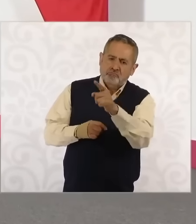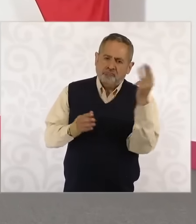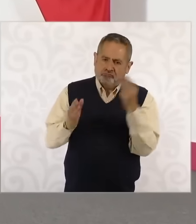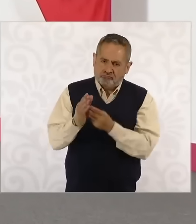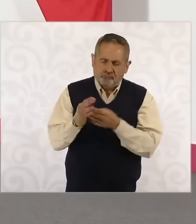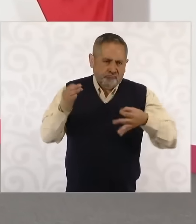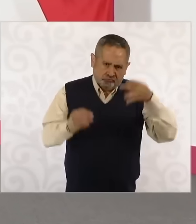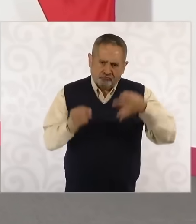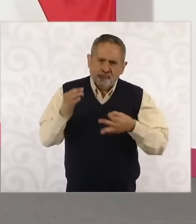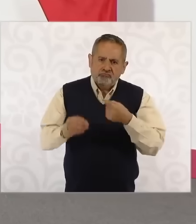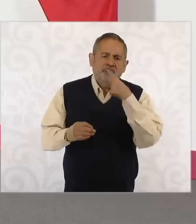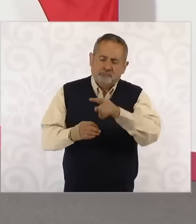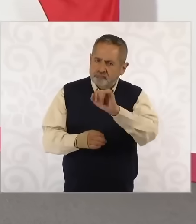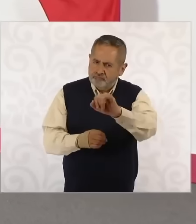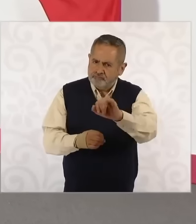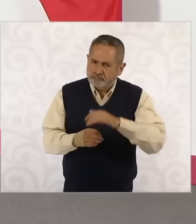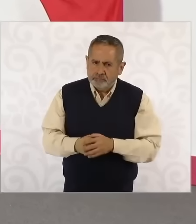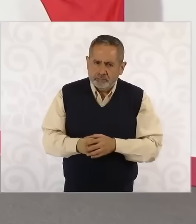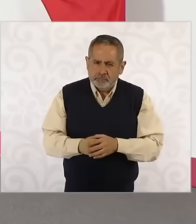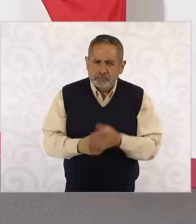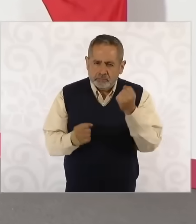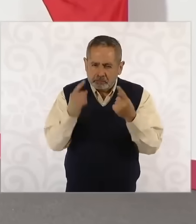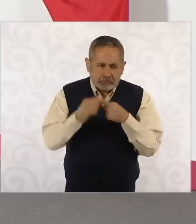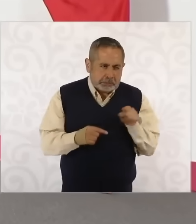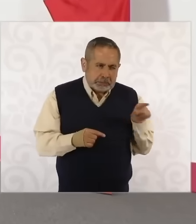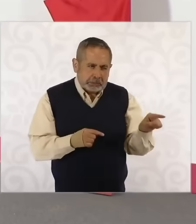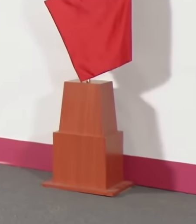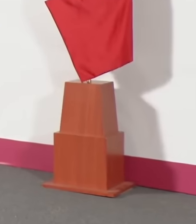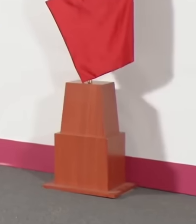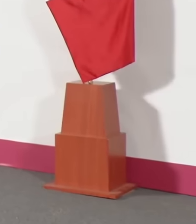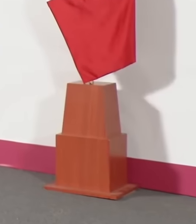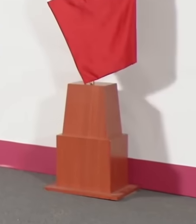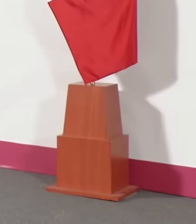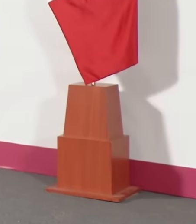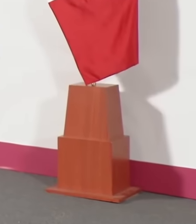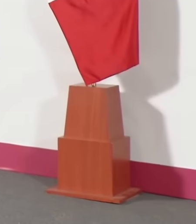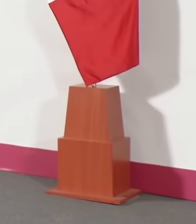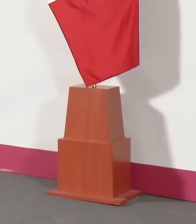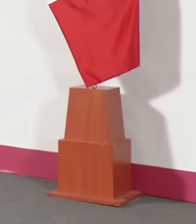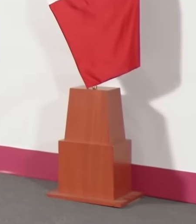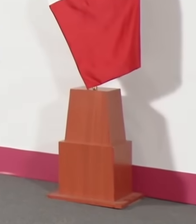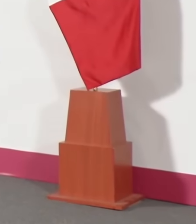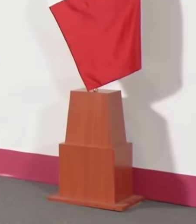Hemos encontrado varios temas también, le voy a pedir a Raquel relacionado con los oncológicos.